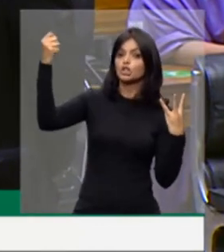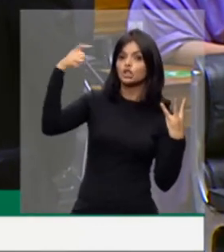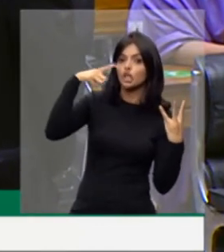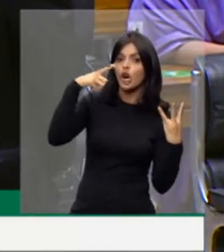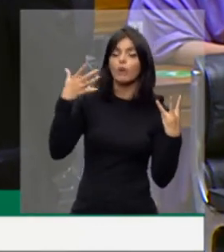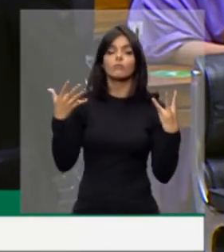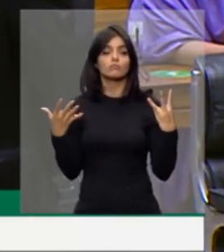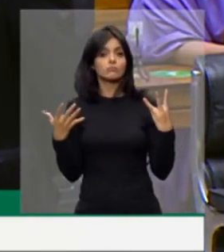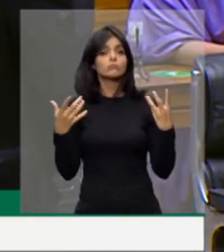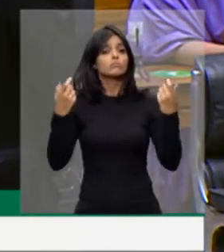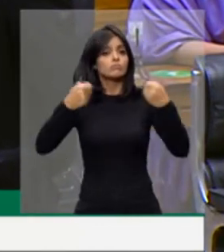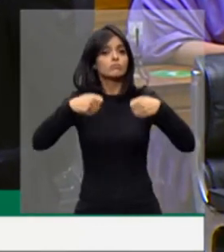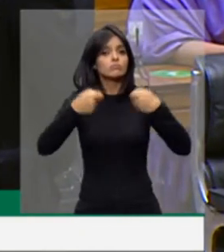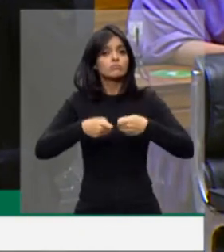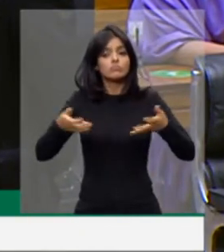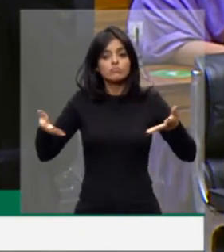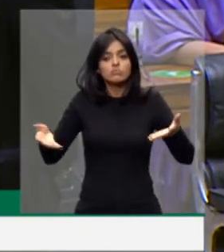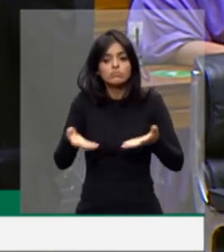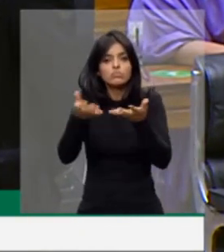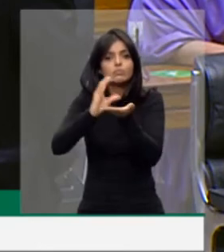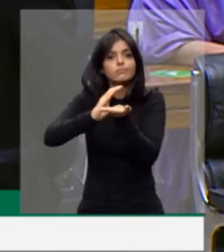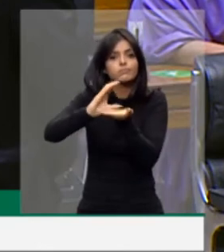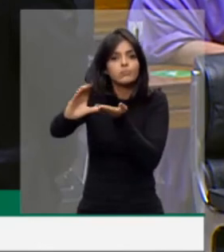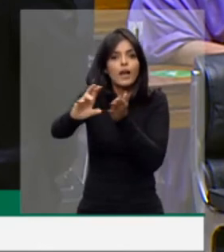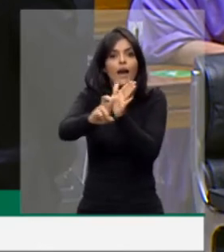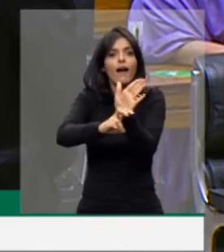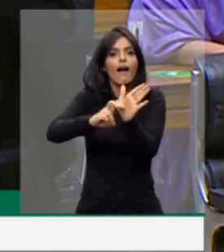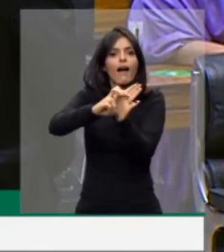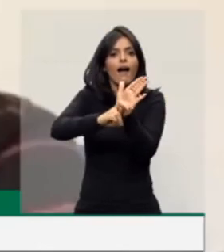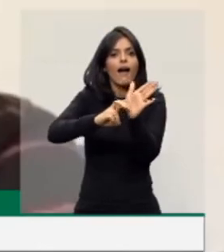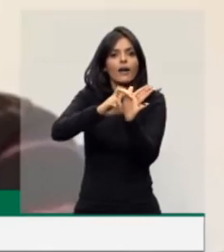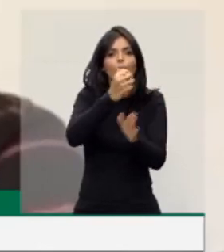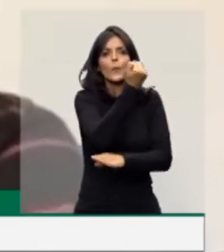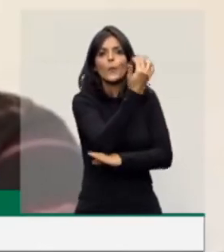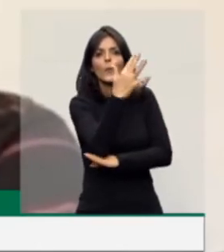BIOMASSA, A ENERGIA ORO NDA DE FONTES RENOVÁVEIS, COMO A BIOMASSA EÓLICA E SOLAR E PRECISAMOS TAMBÉM DE